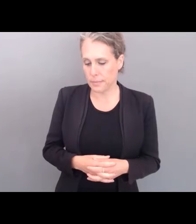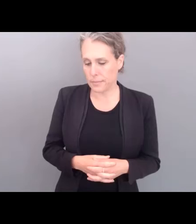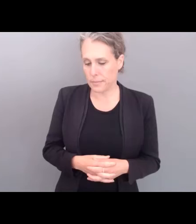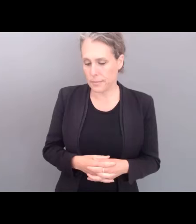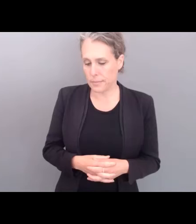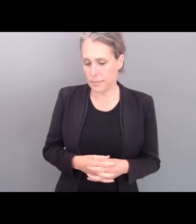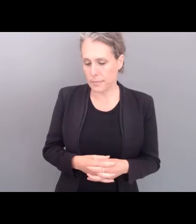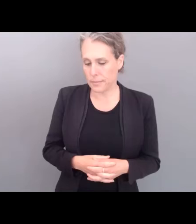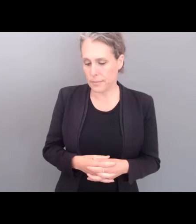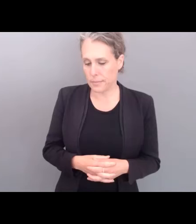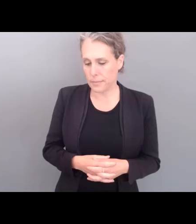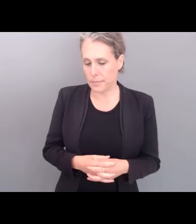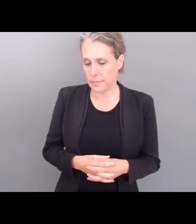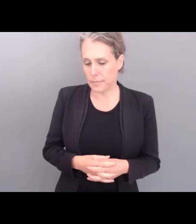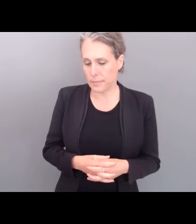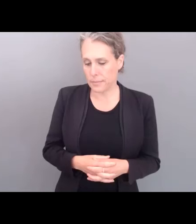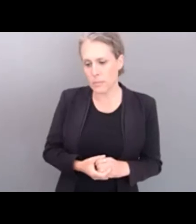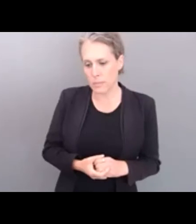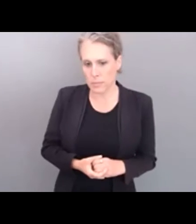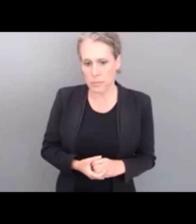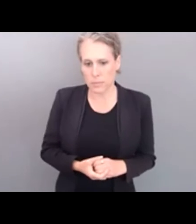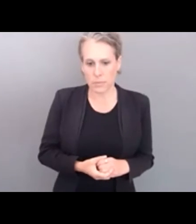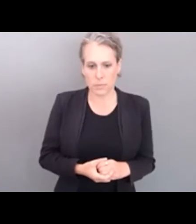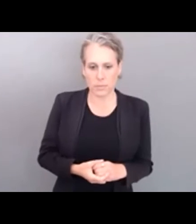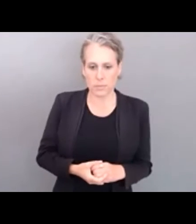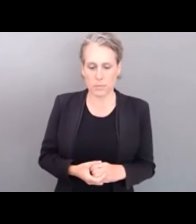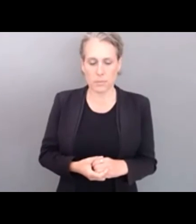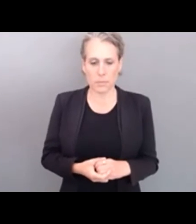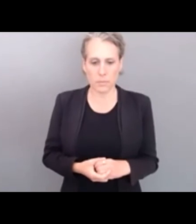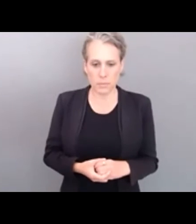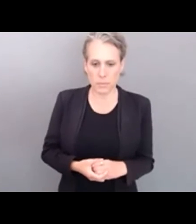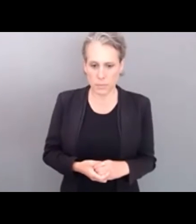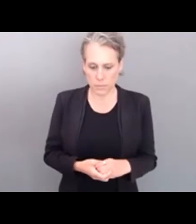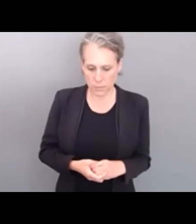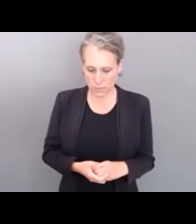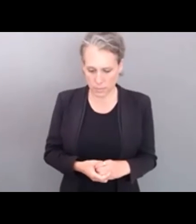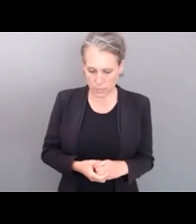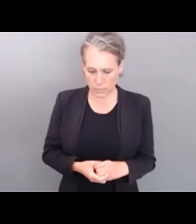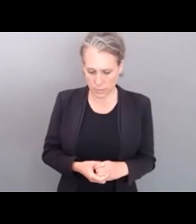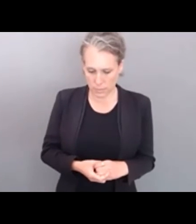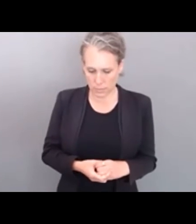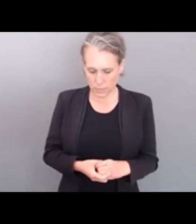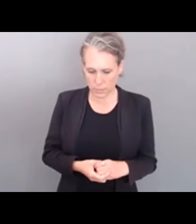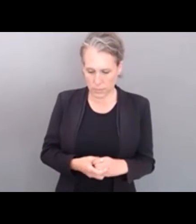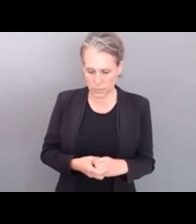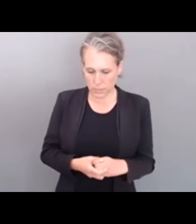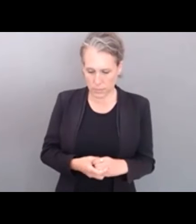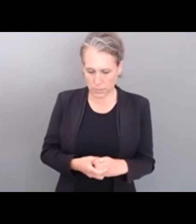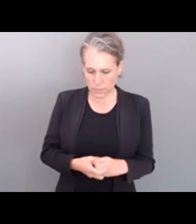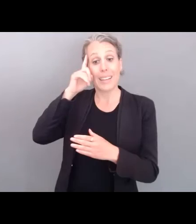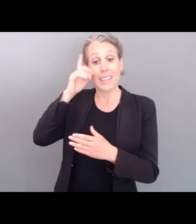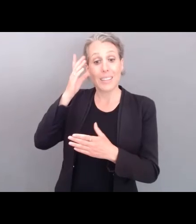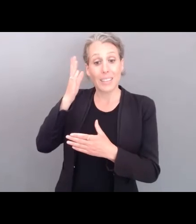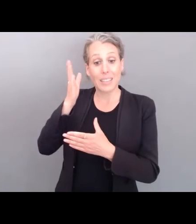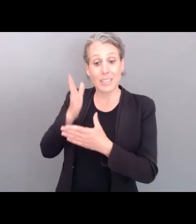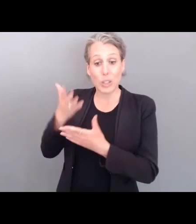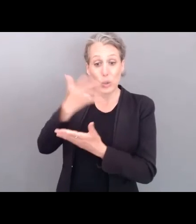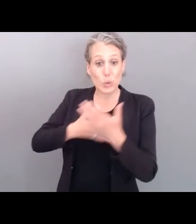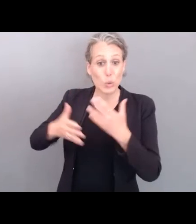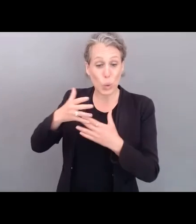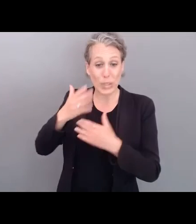siento, discapacidad auditiva, con la ayuda de intérpretes y dos cosas que hemos